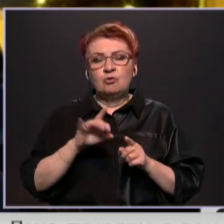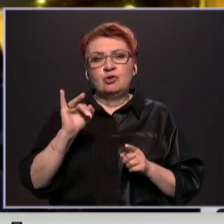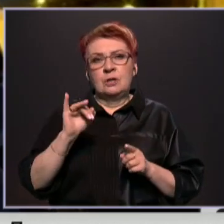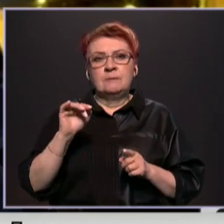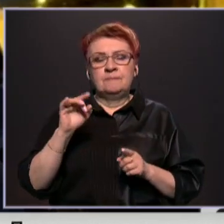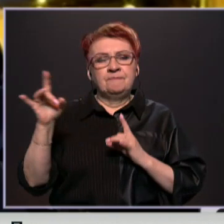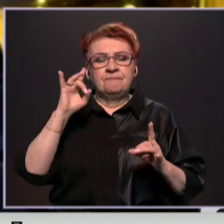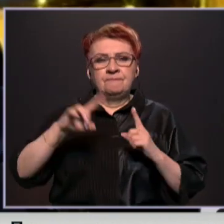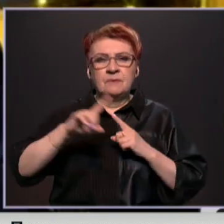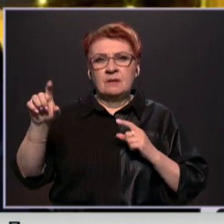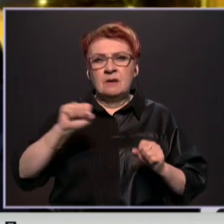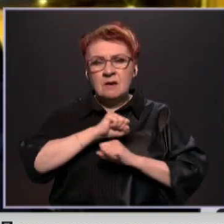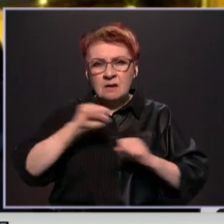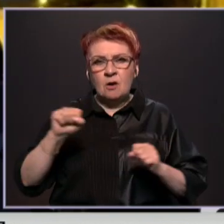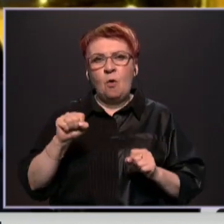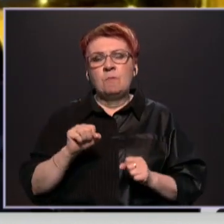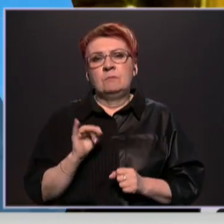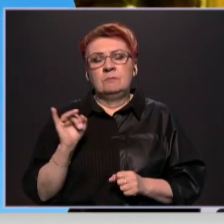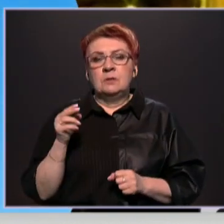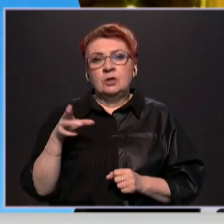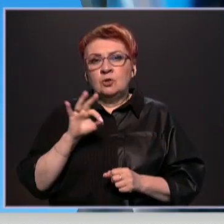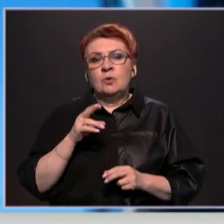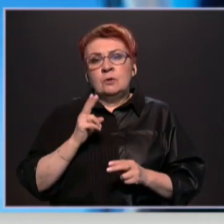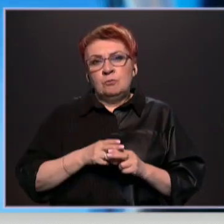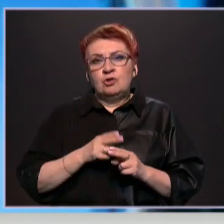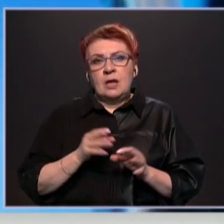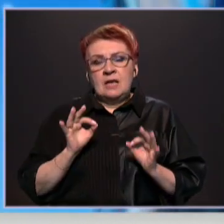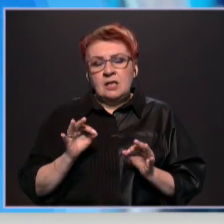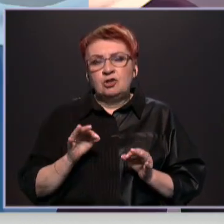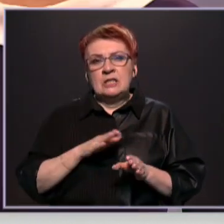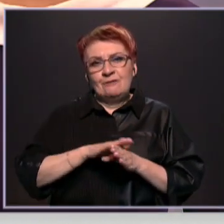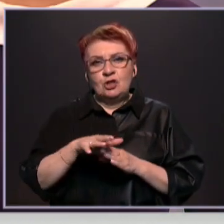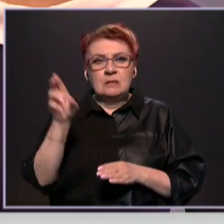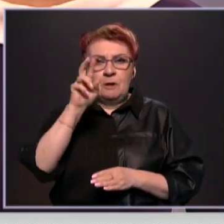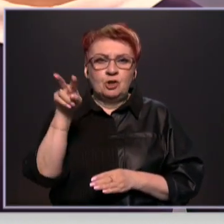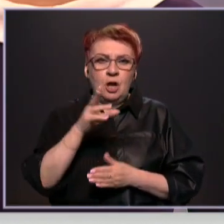артиллерии что не мешает конечно совершаться божественной Литургия на которой мы сегодня